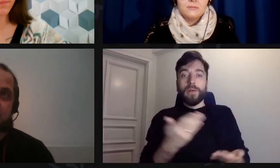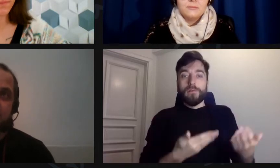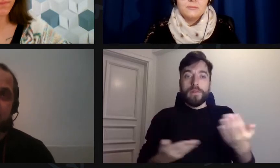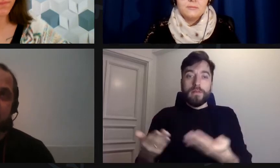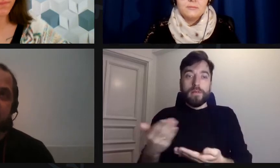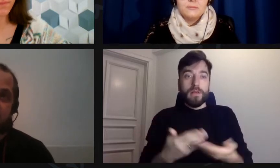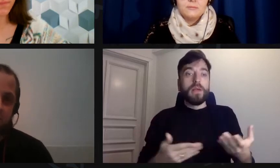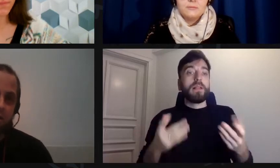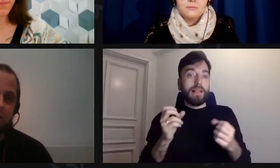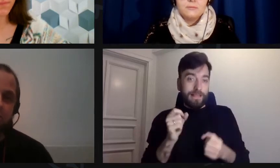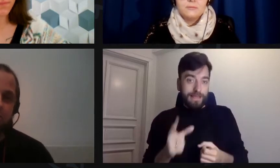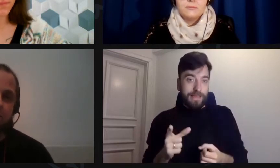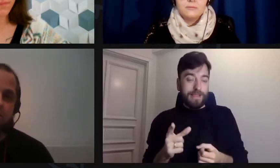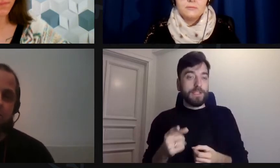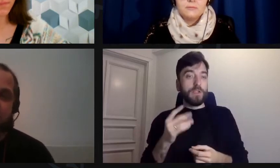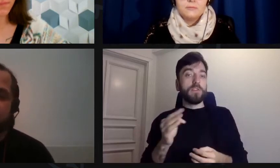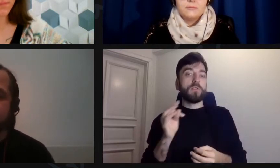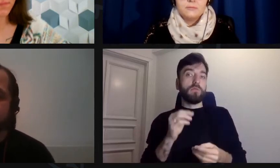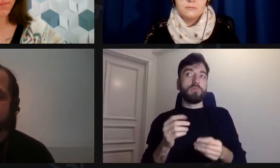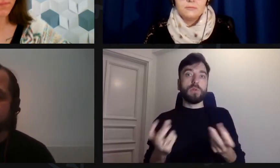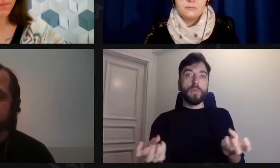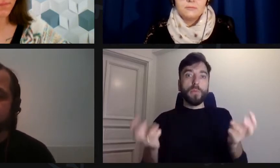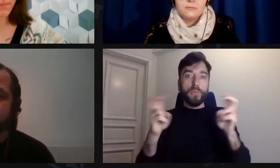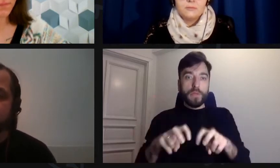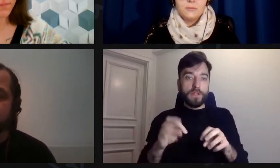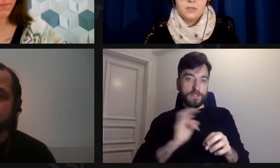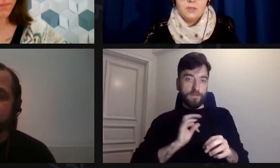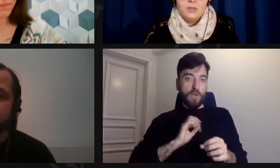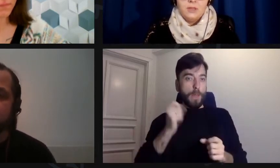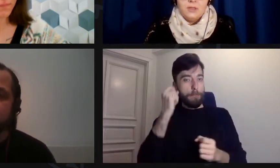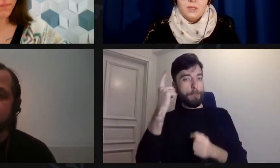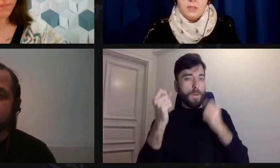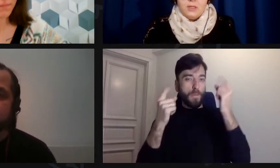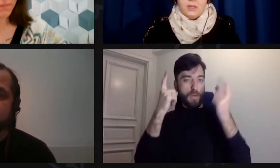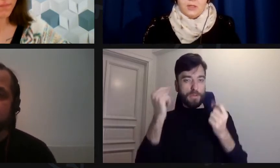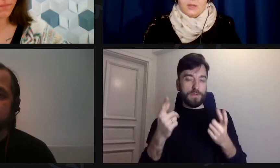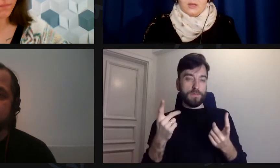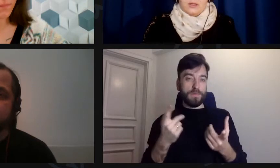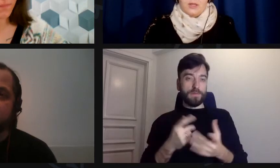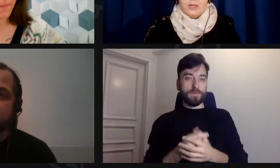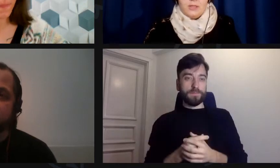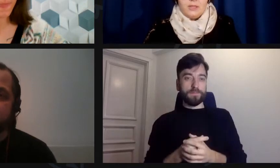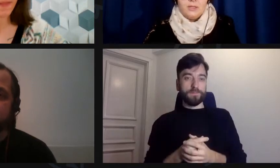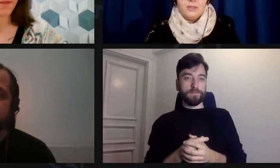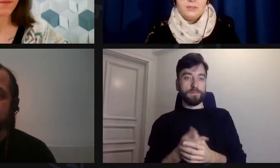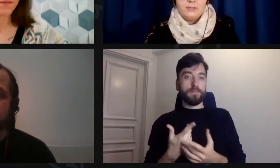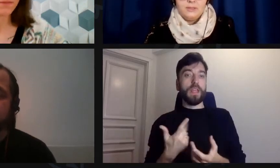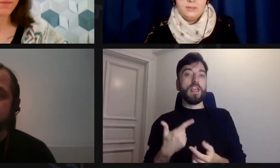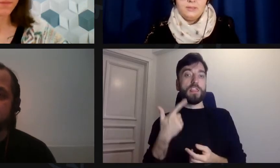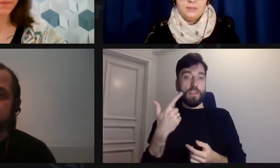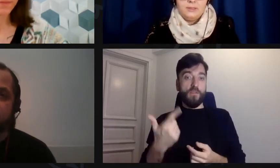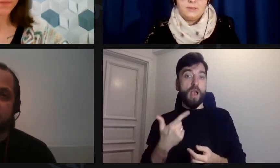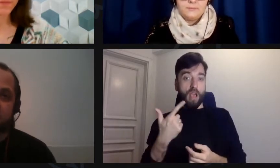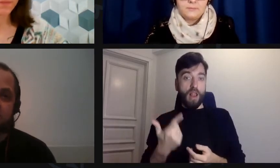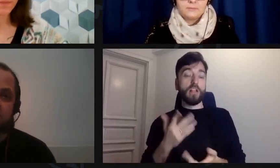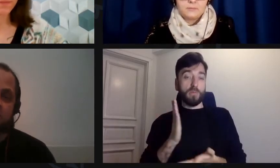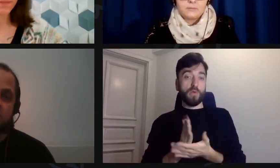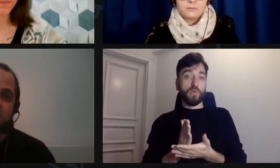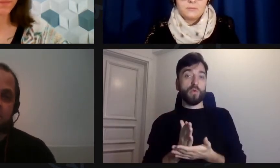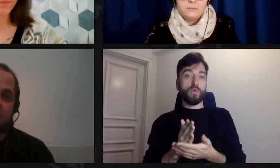Rzeczywiście jak Dominika wspomniała udało nam się założyć fundację Sieć Pedagogiki Cyrku,